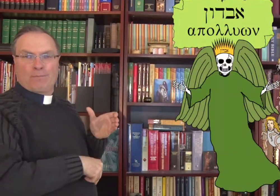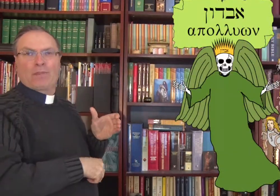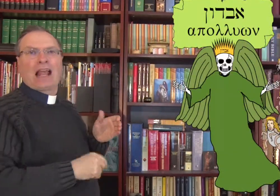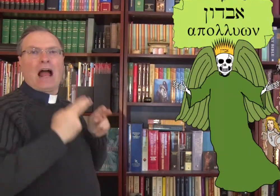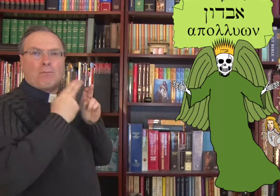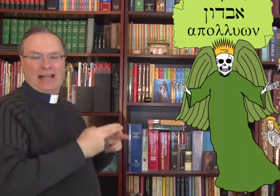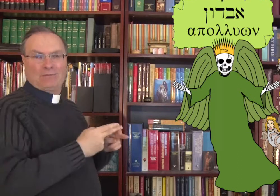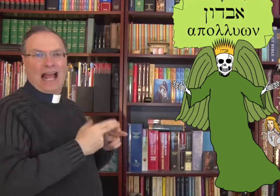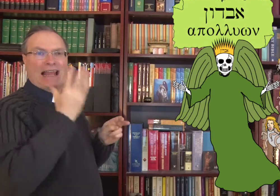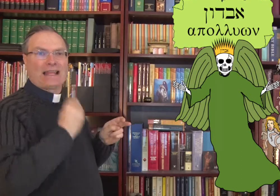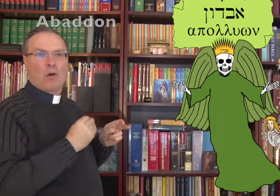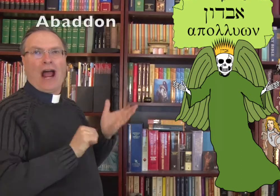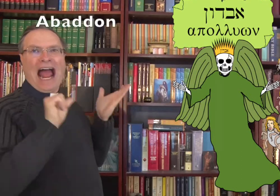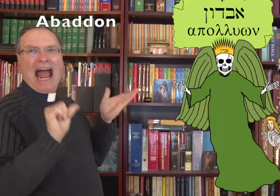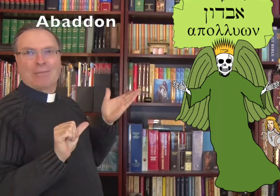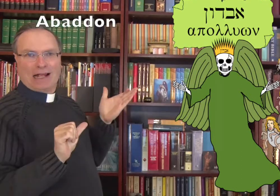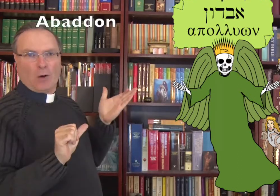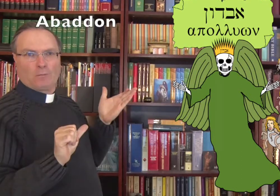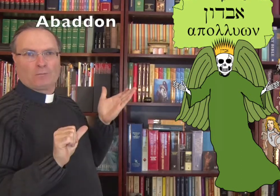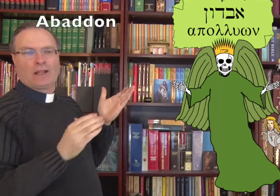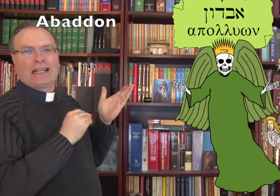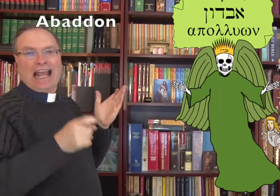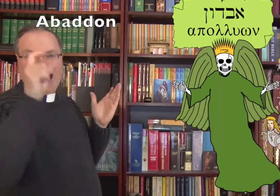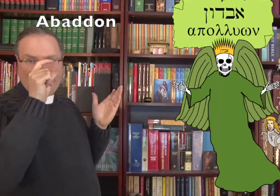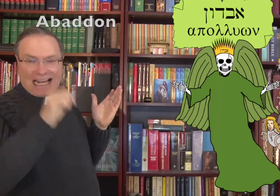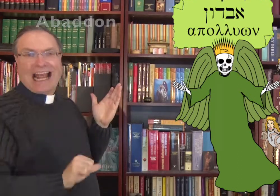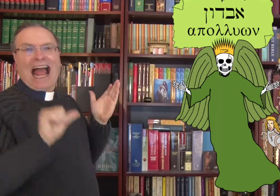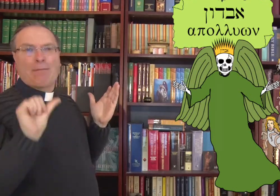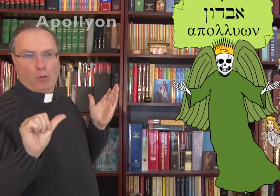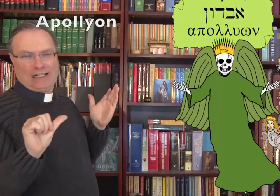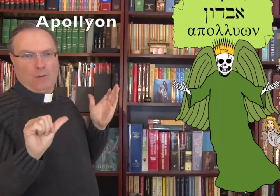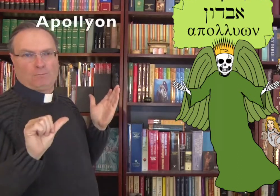appelé en hébreu Abaddon et en grec Apollyon.»